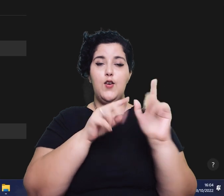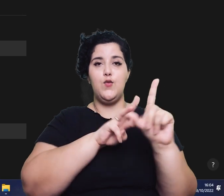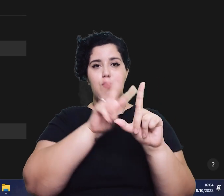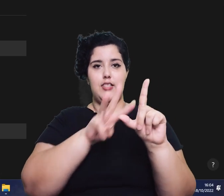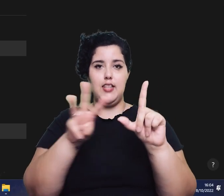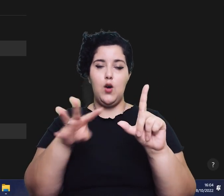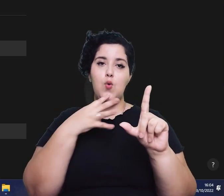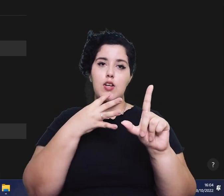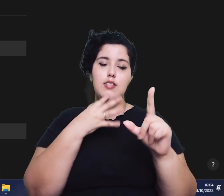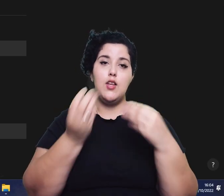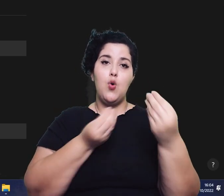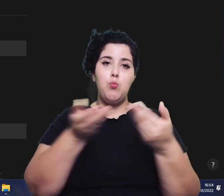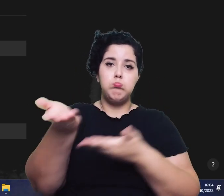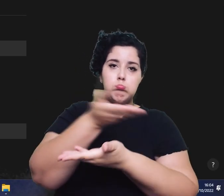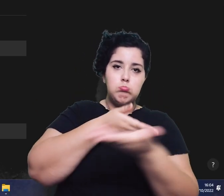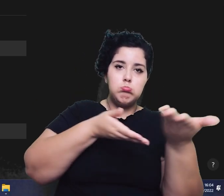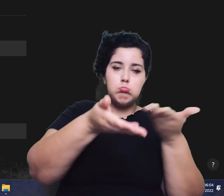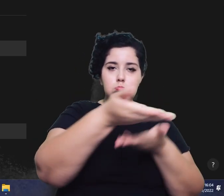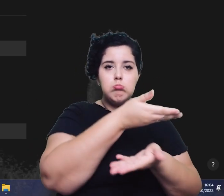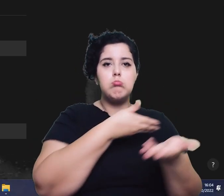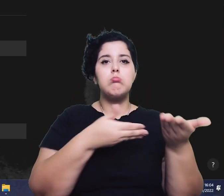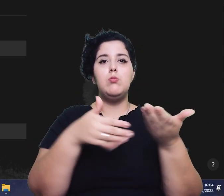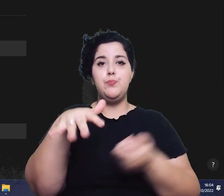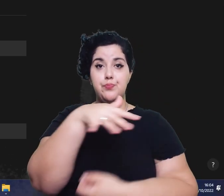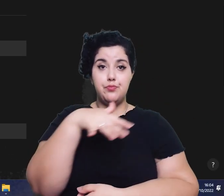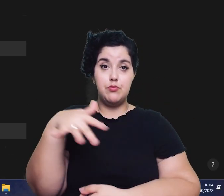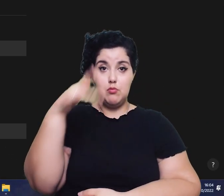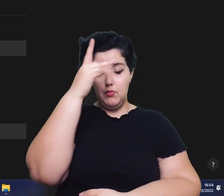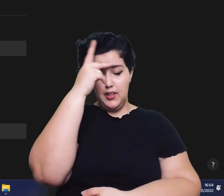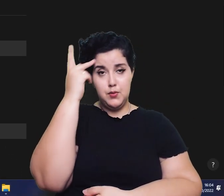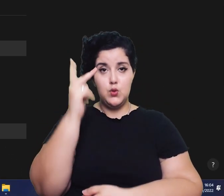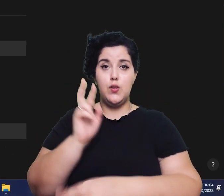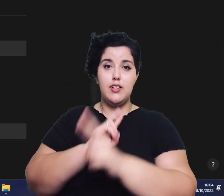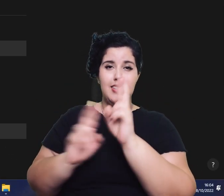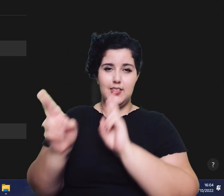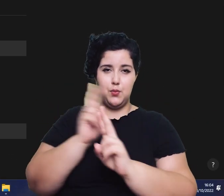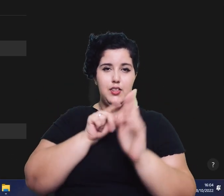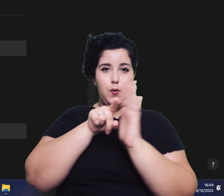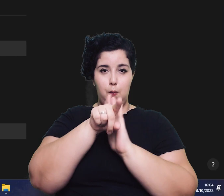O público que eu coloquei aqui, eu coloquei no fundo um resumo das pessoas que responderam meu formulário. E ali eu já tinha